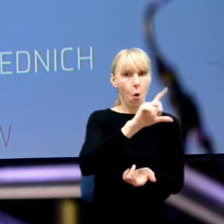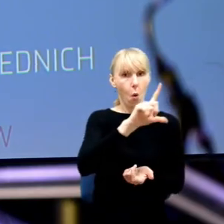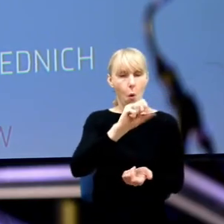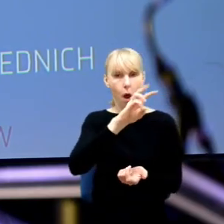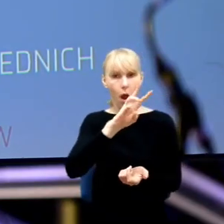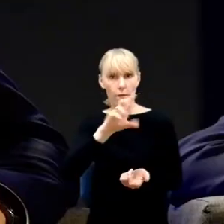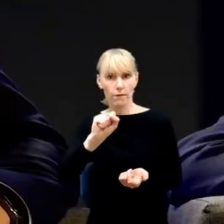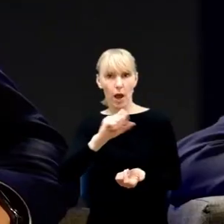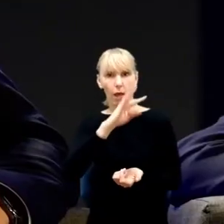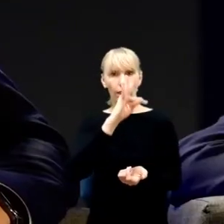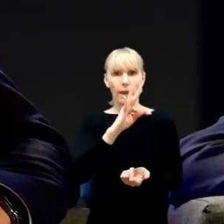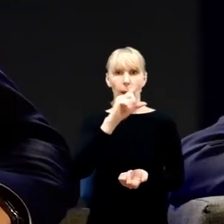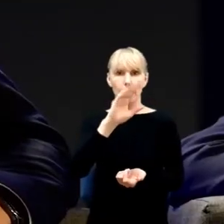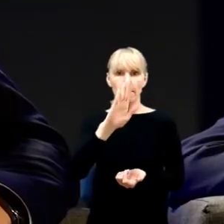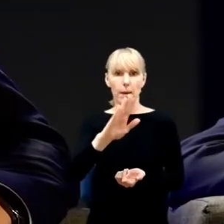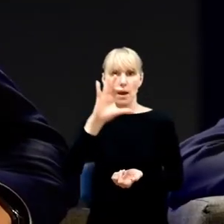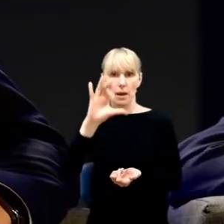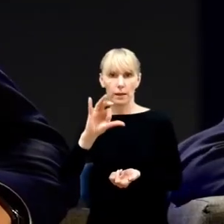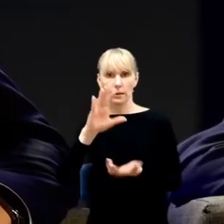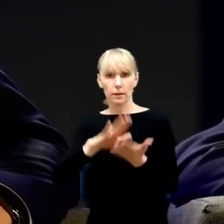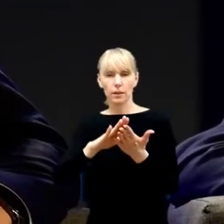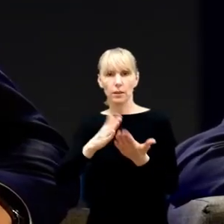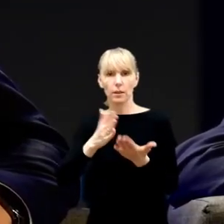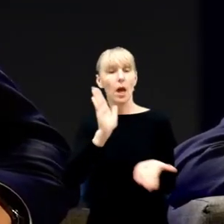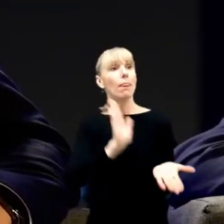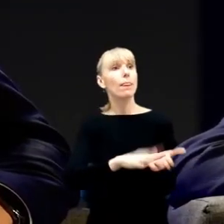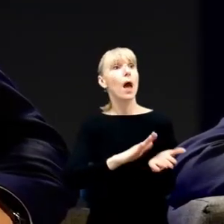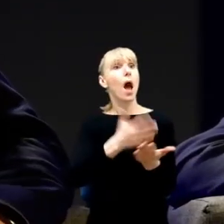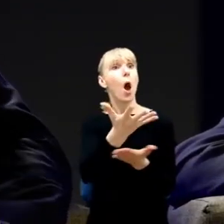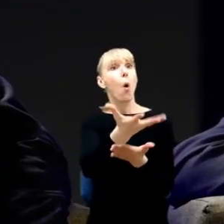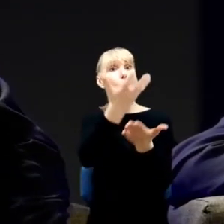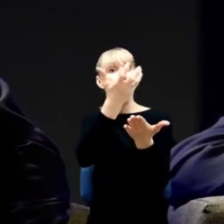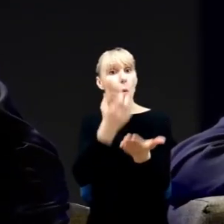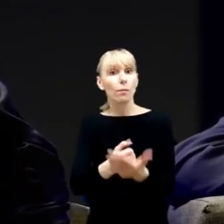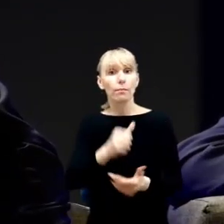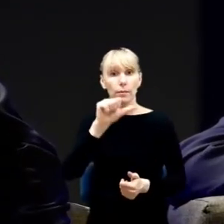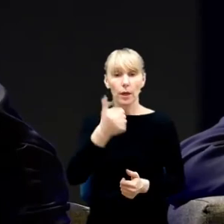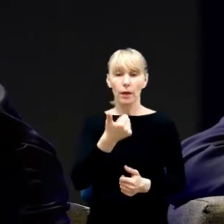uzyskała pierwszą nagrodę w konkursie organizowanym przez niemiecki KfW.